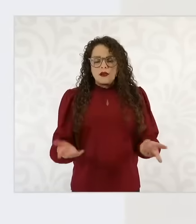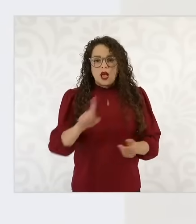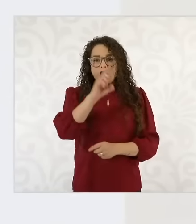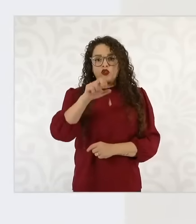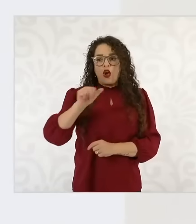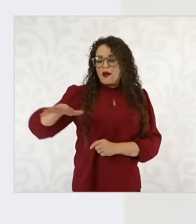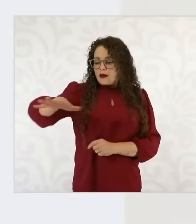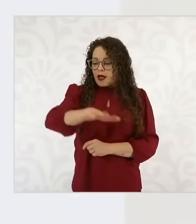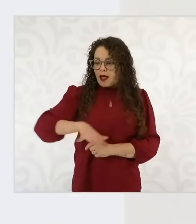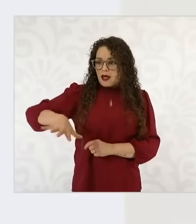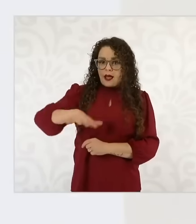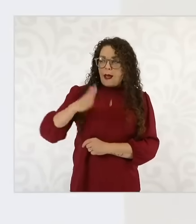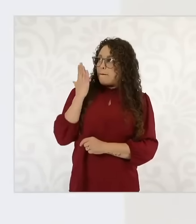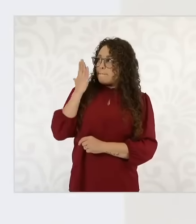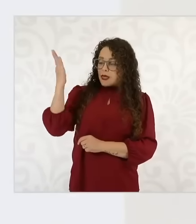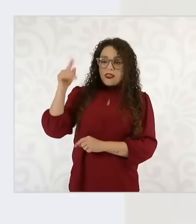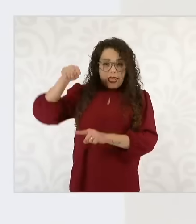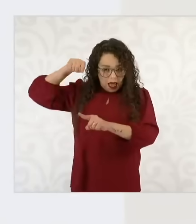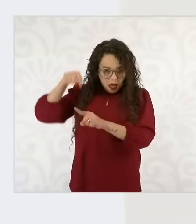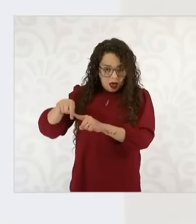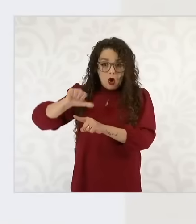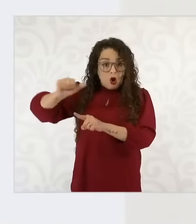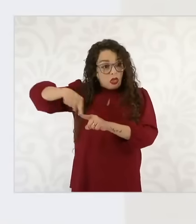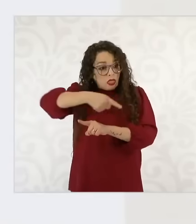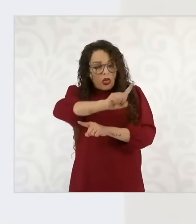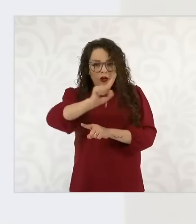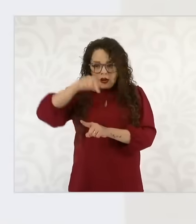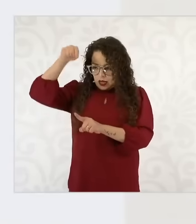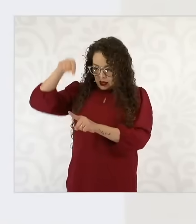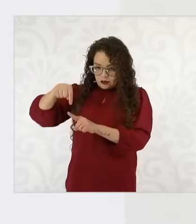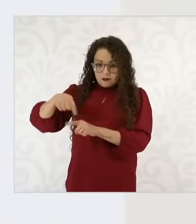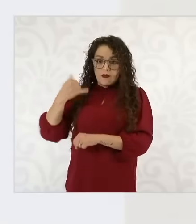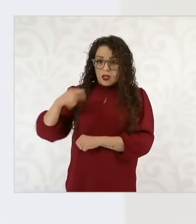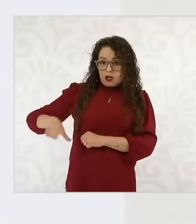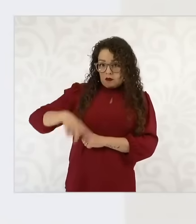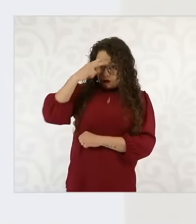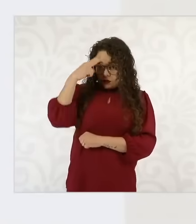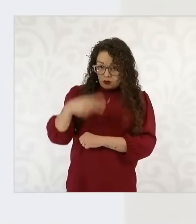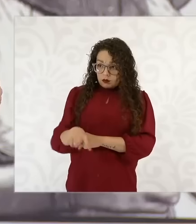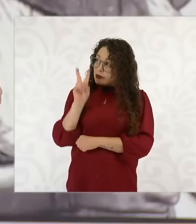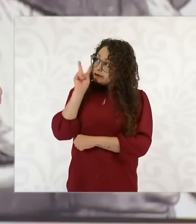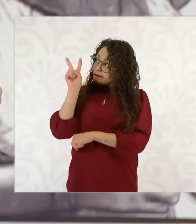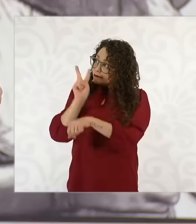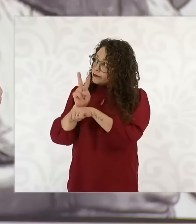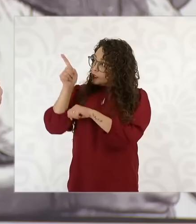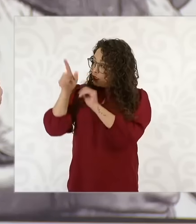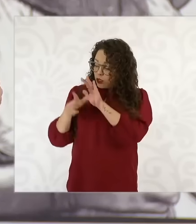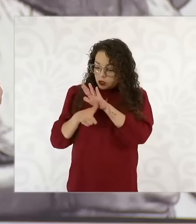se está pidiendo, que haya vista permanente del gobierno de México a lo que se está eh observando